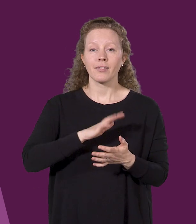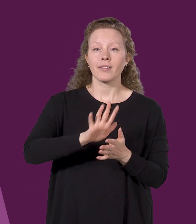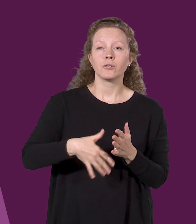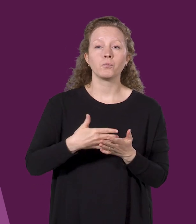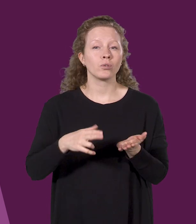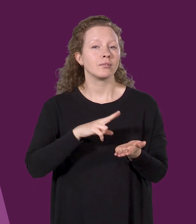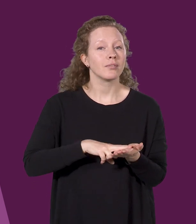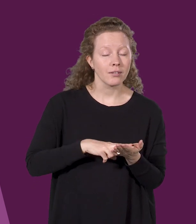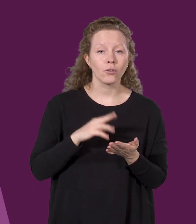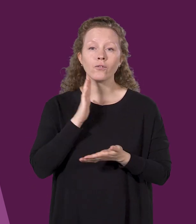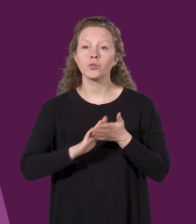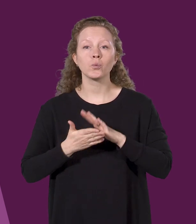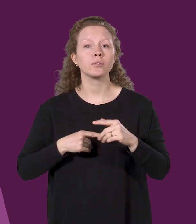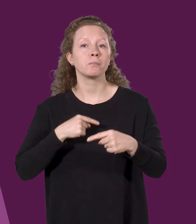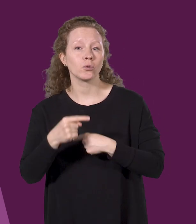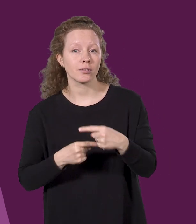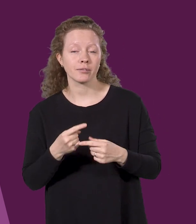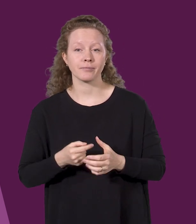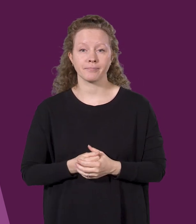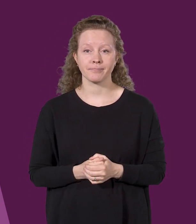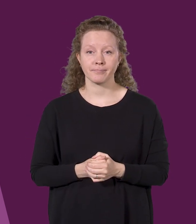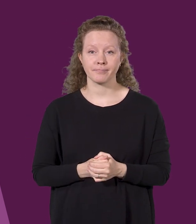Teckenspråkigas sannings- och försoningsprocess.